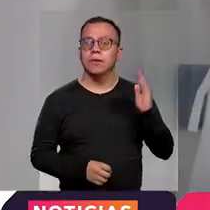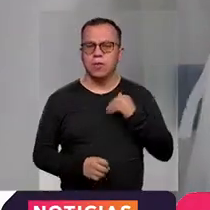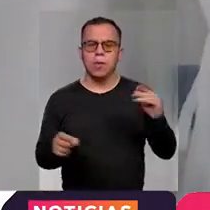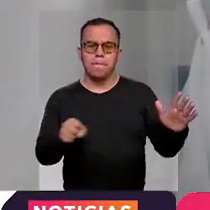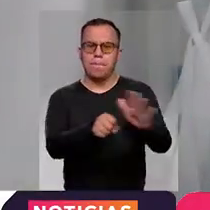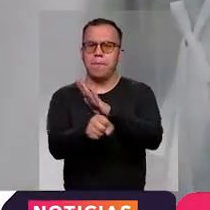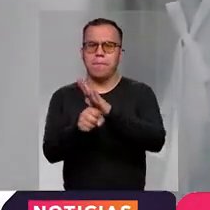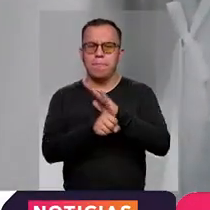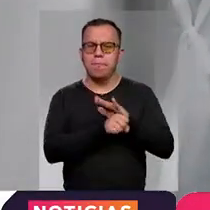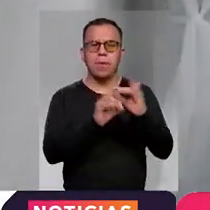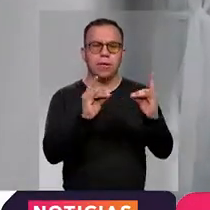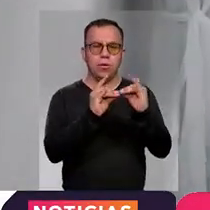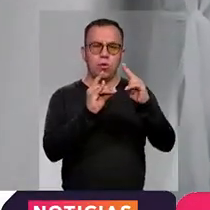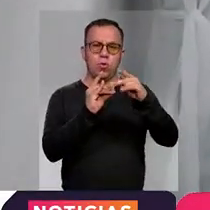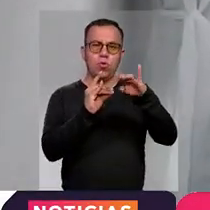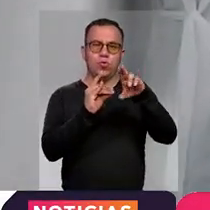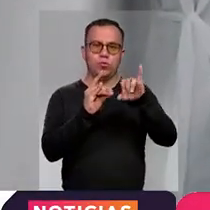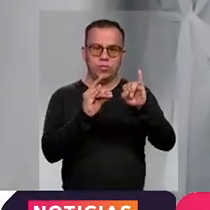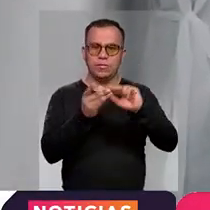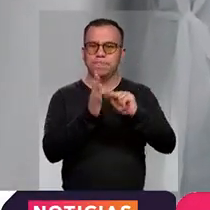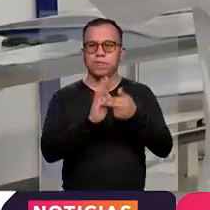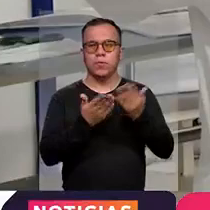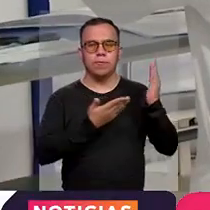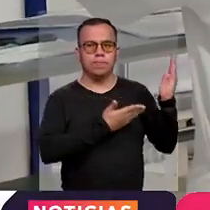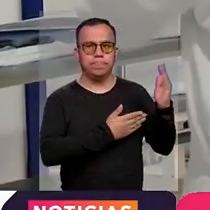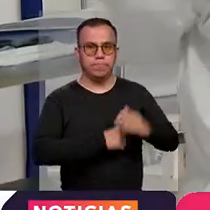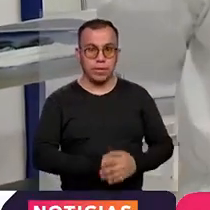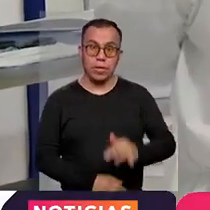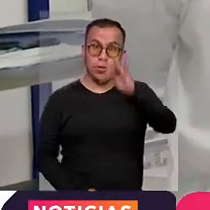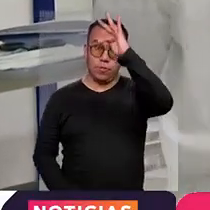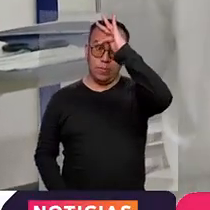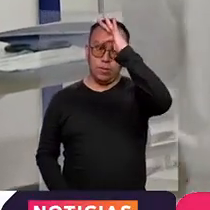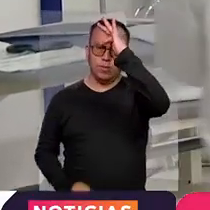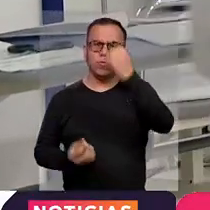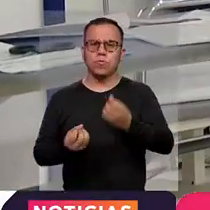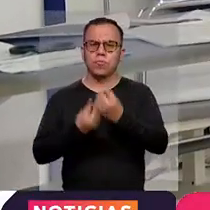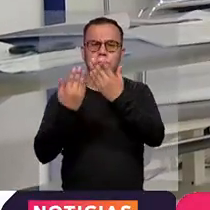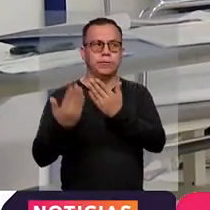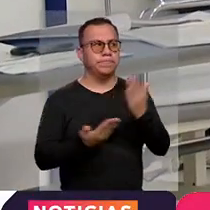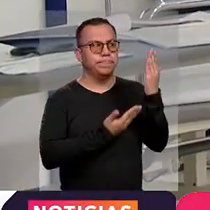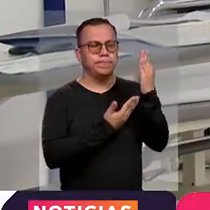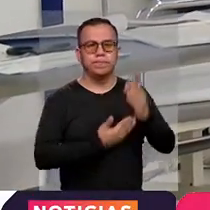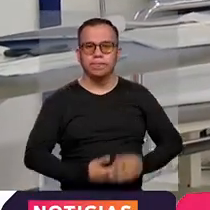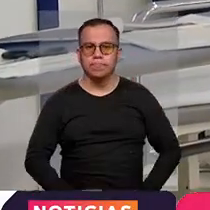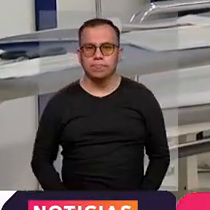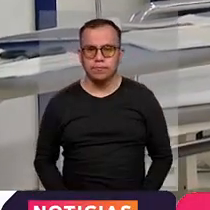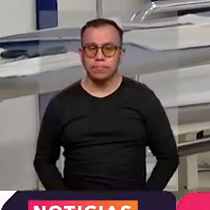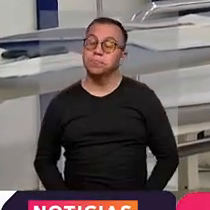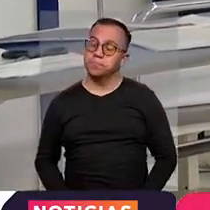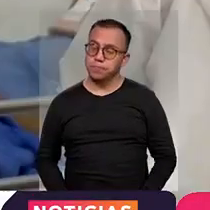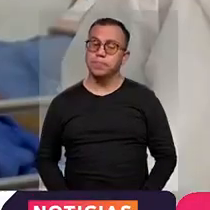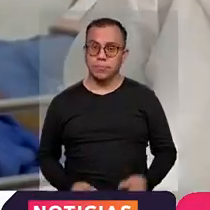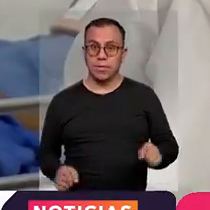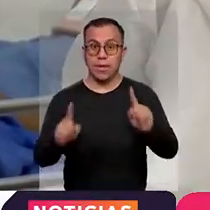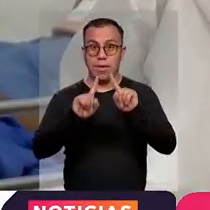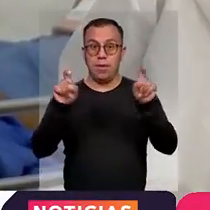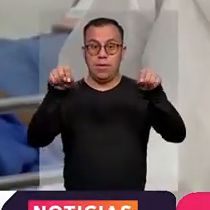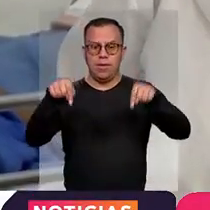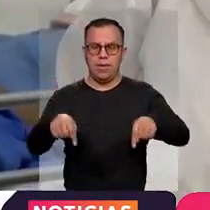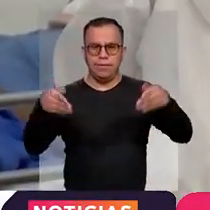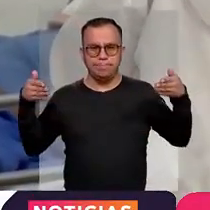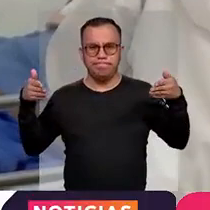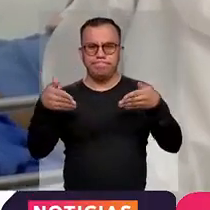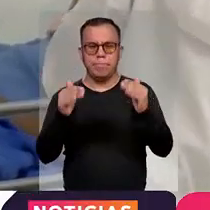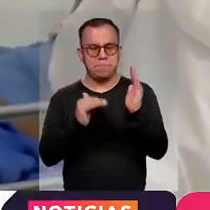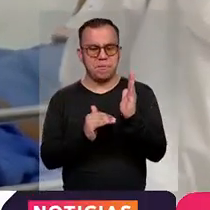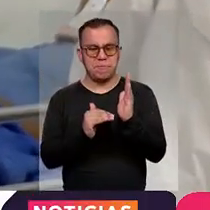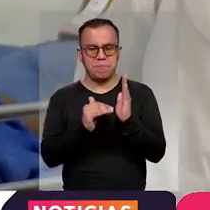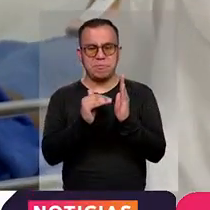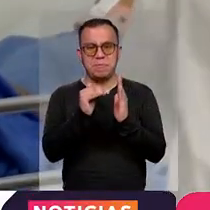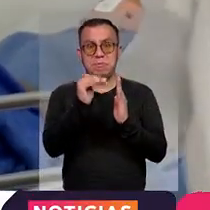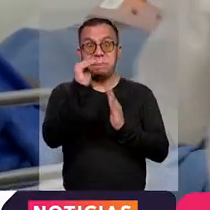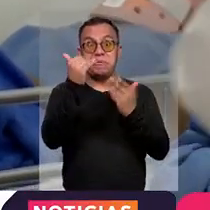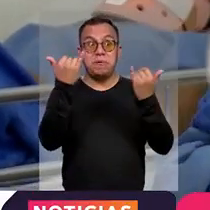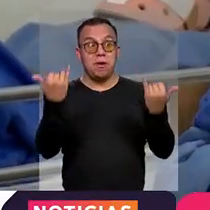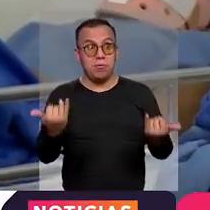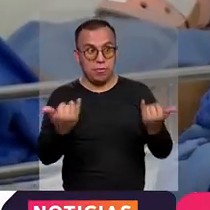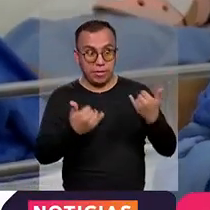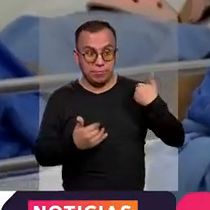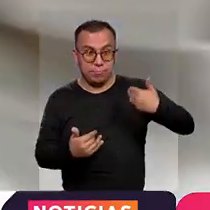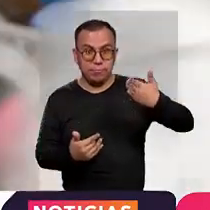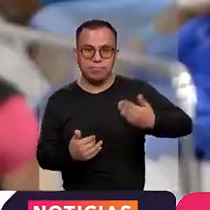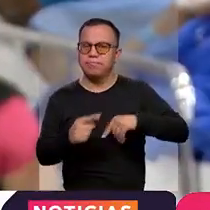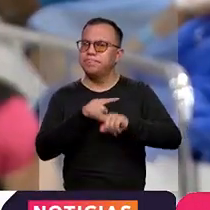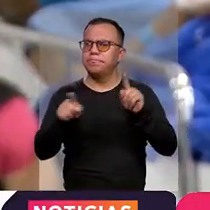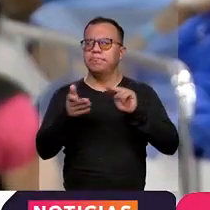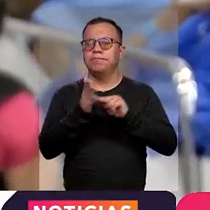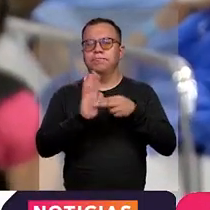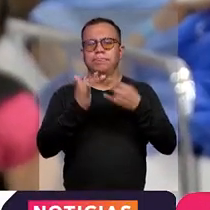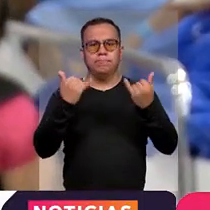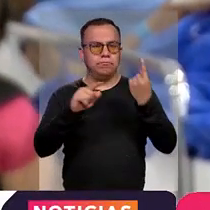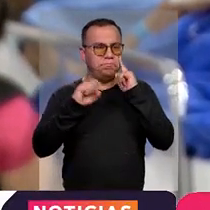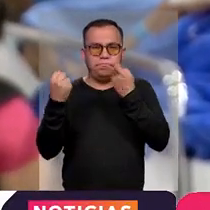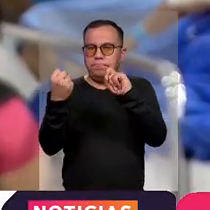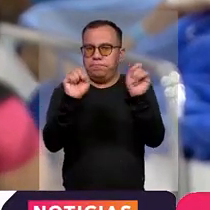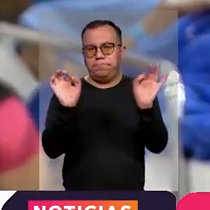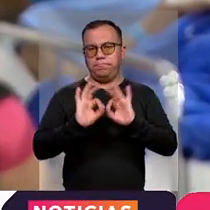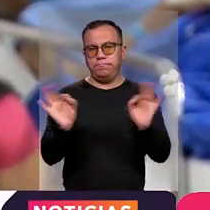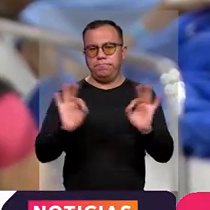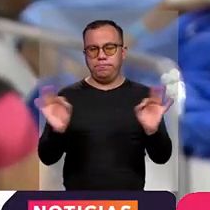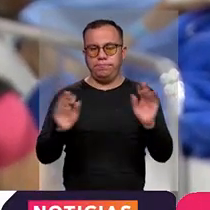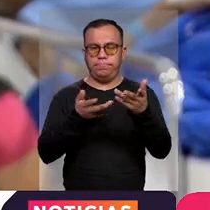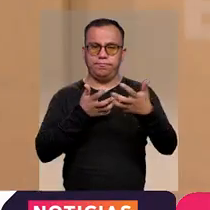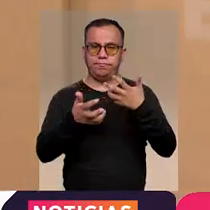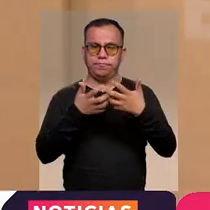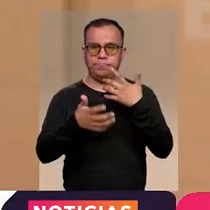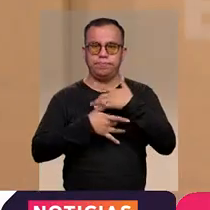VACUNACIóN O INCREMENTARLO EN